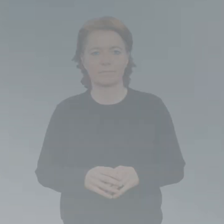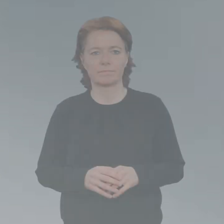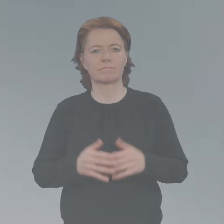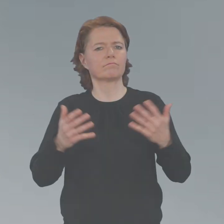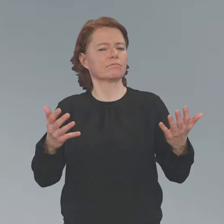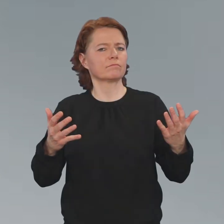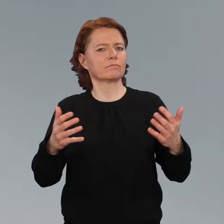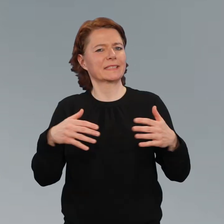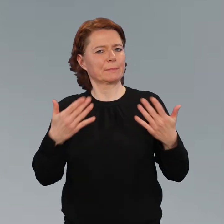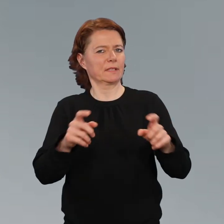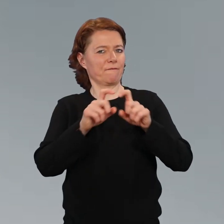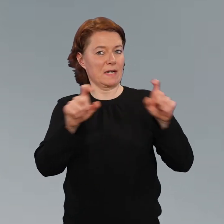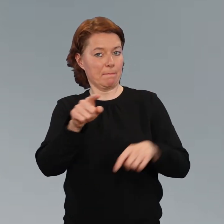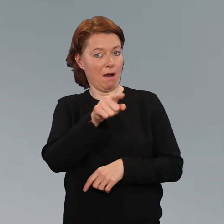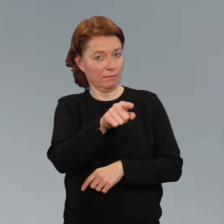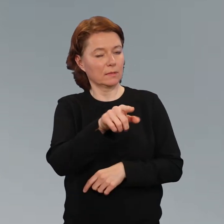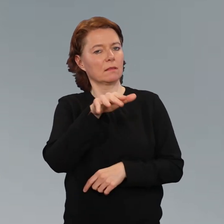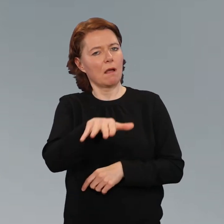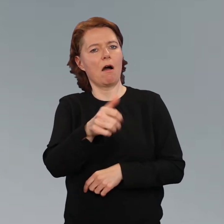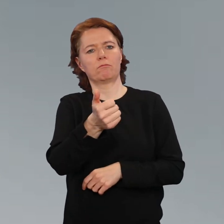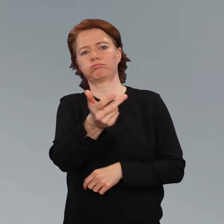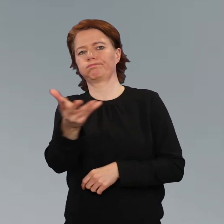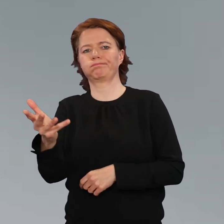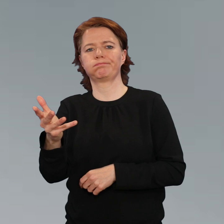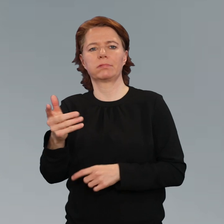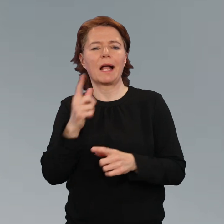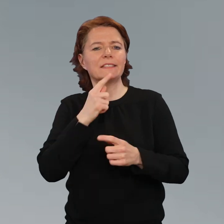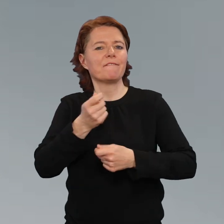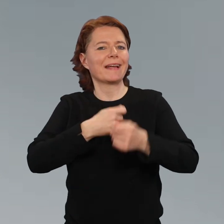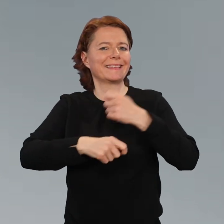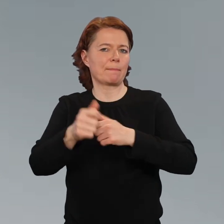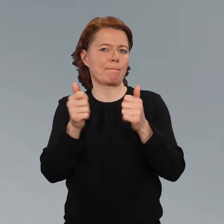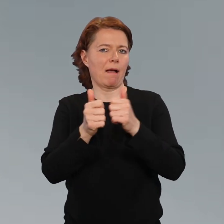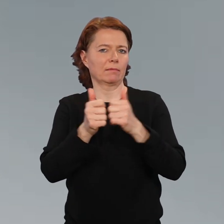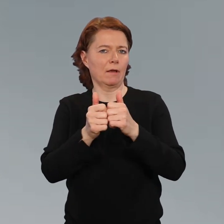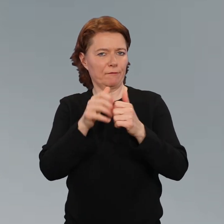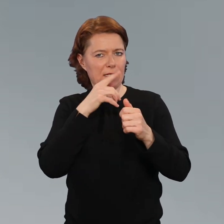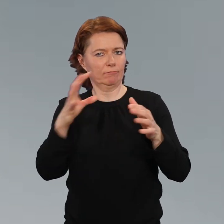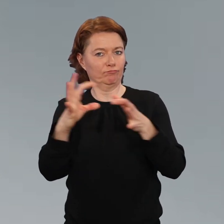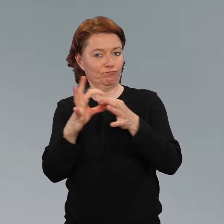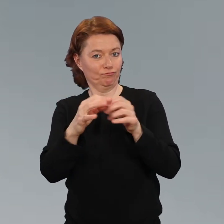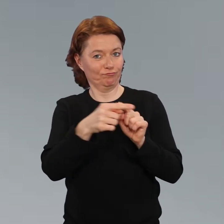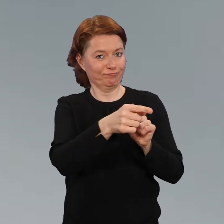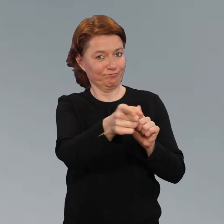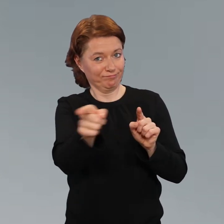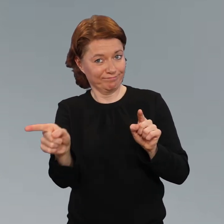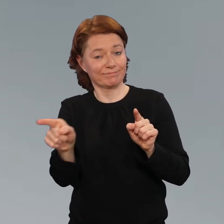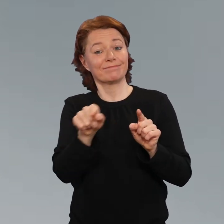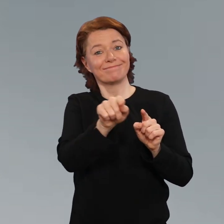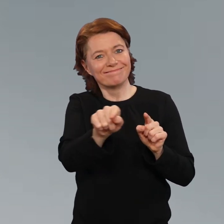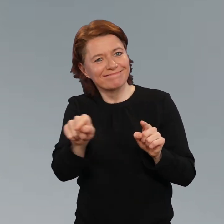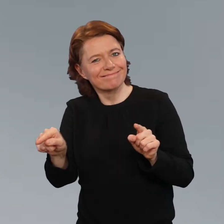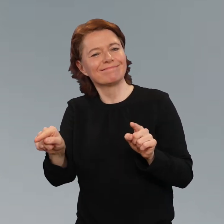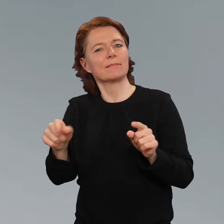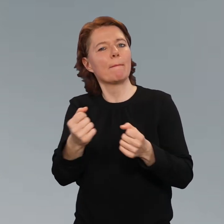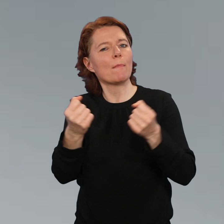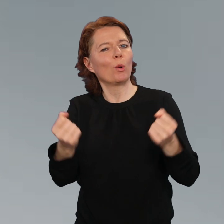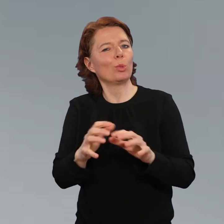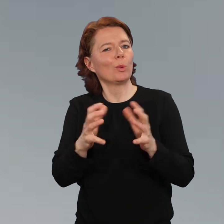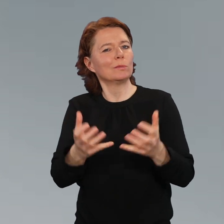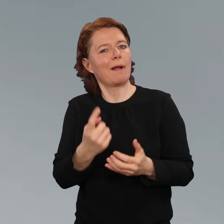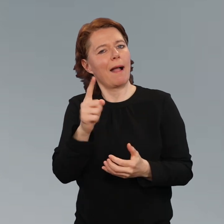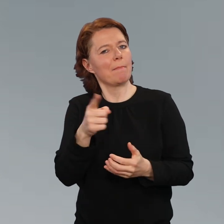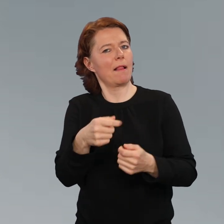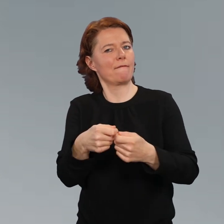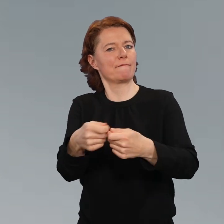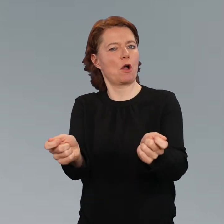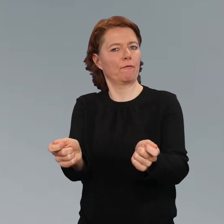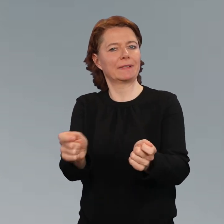Wenn aber eine Firma viele Vertriebspartner hat, die alle nur einmal ihre Produkte verkaufen,